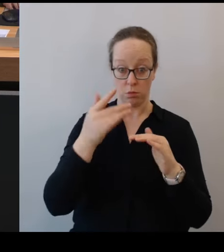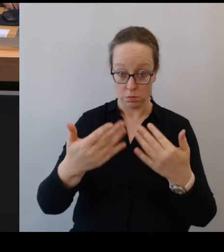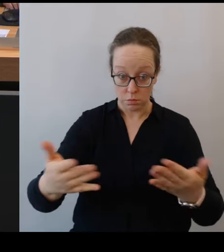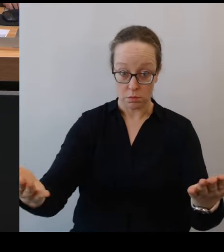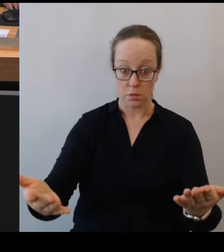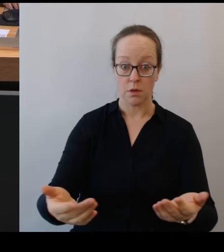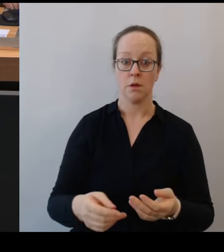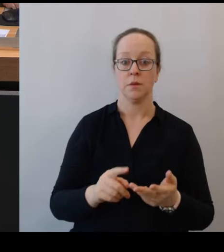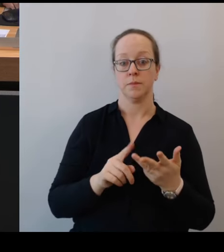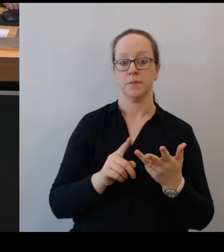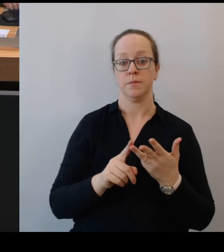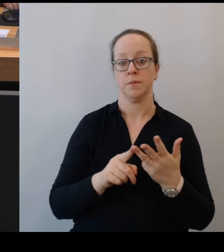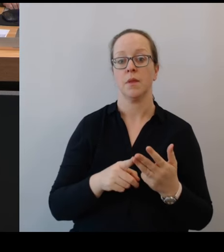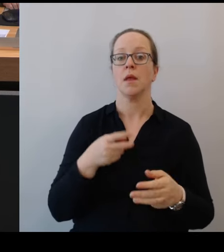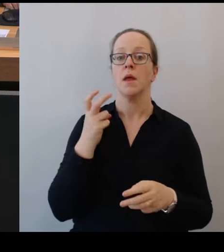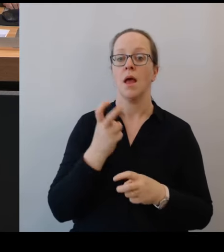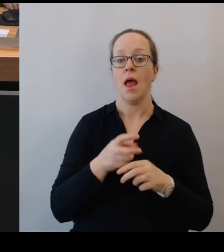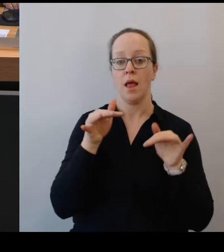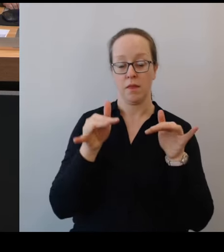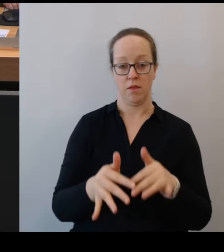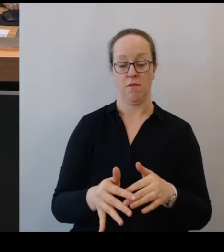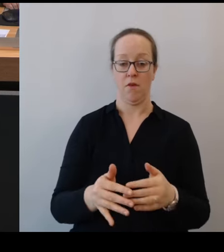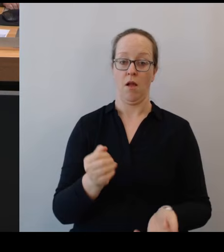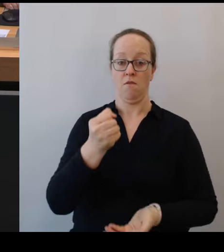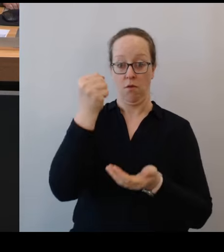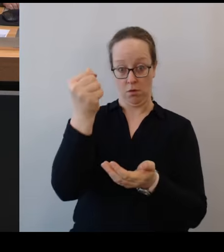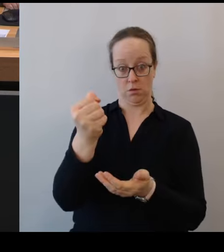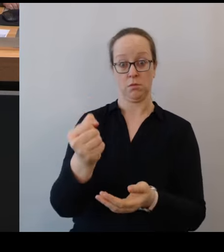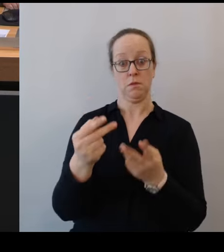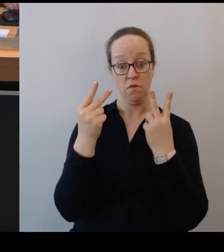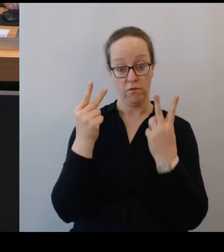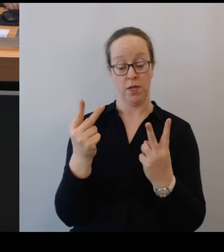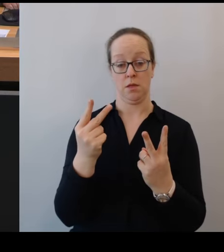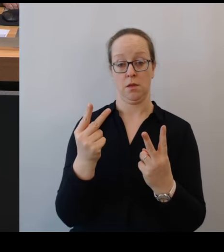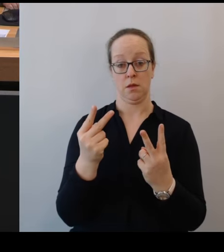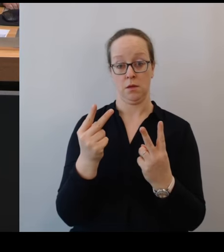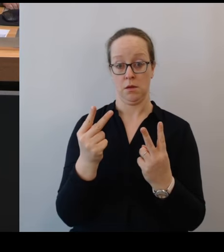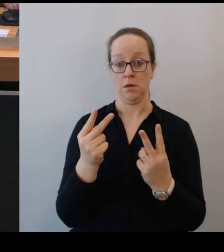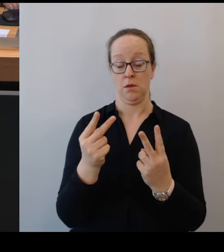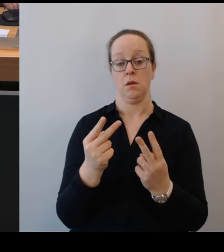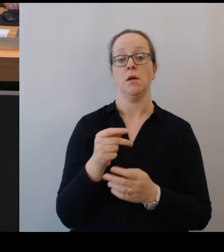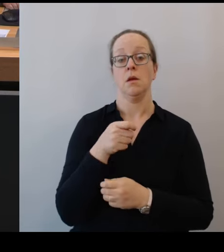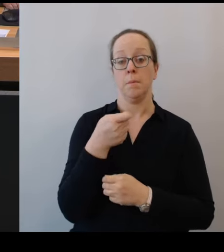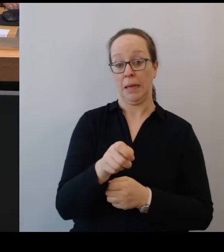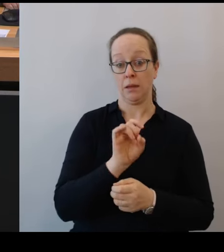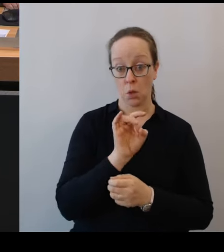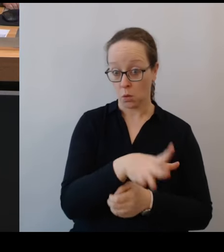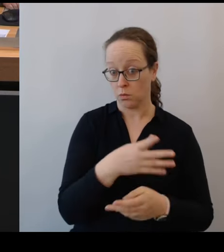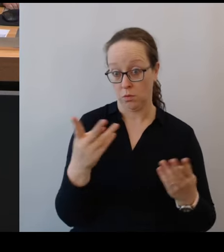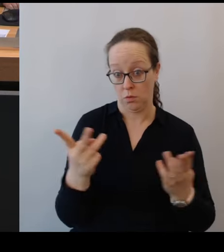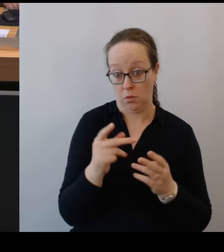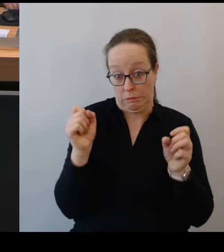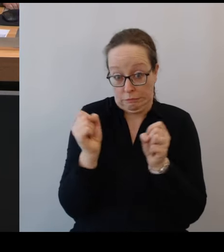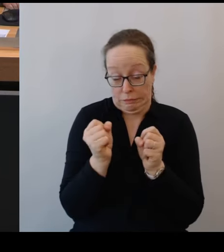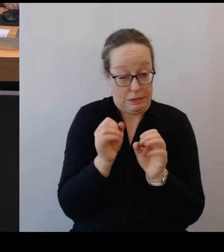oder im Kalten sitzt. Sie sehen, es könnte alles ganz einfach sein, wenn man sich konsequent an die Seite der Mieterinnen und Mieter stellt. Gemeinsam mit unseren Bündnispartnern